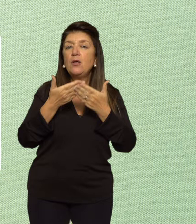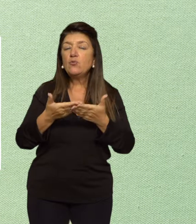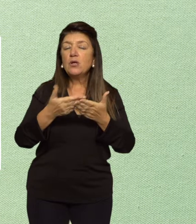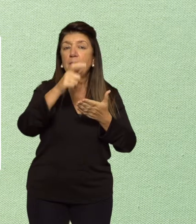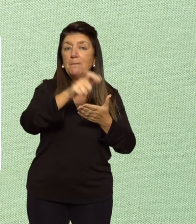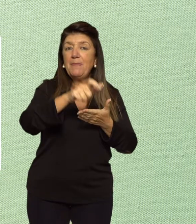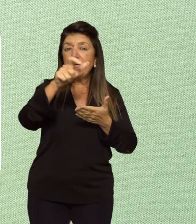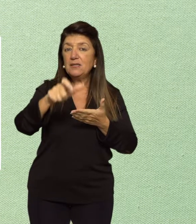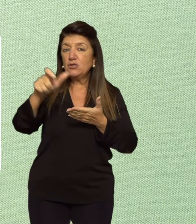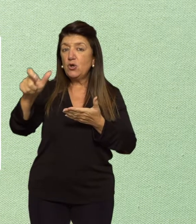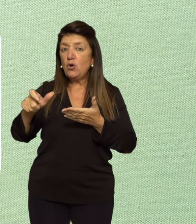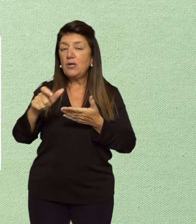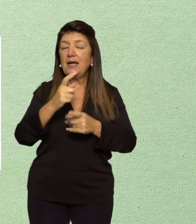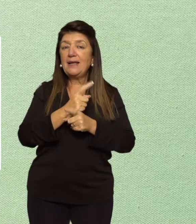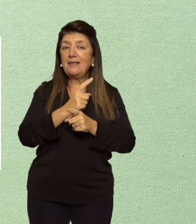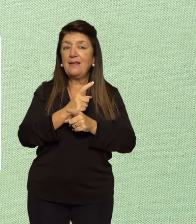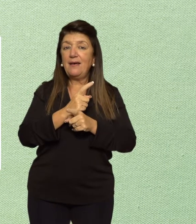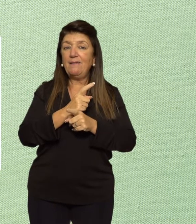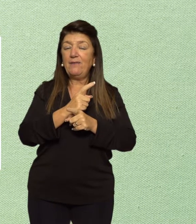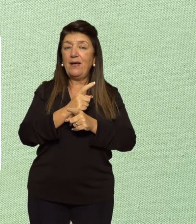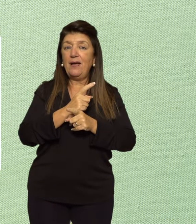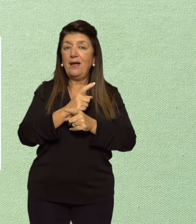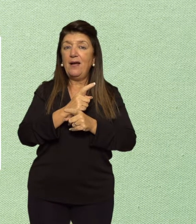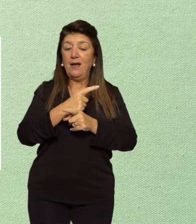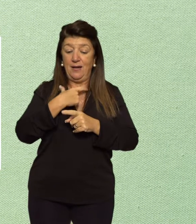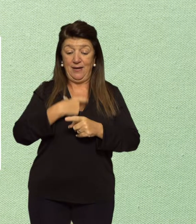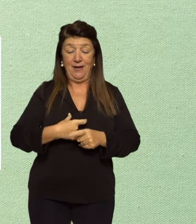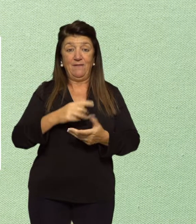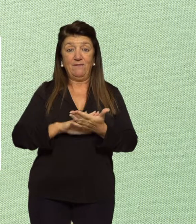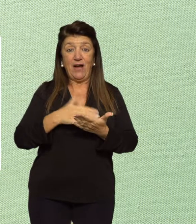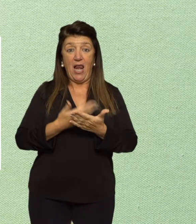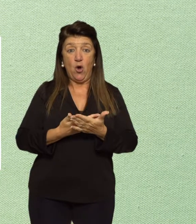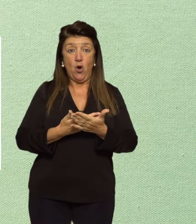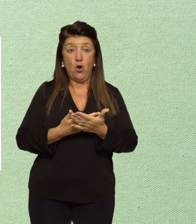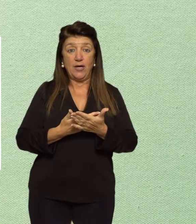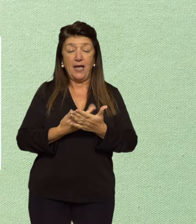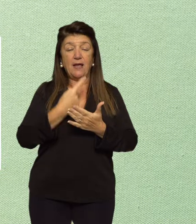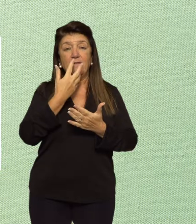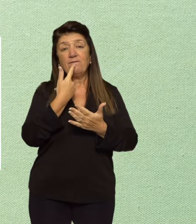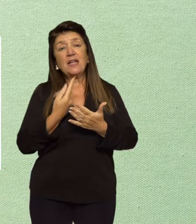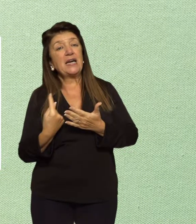valore alla propria identità a prescindere. Lo dicevi, cioè per dare risalto a un fenomeno sommerso